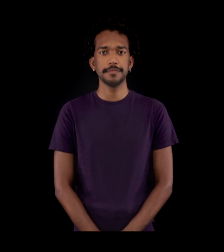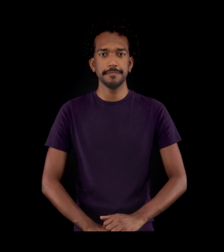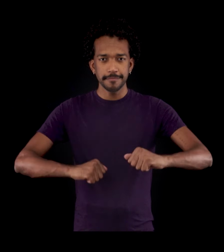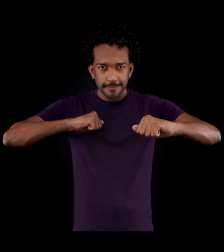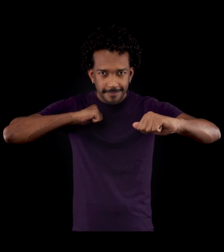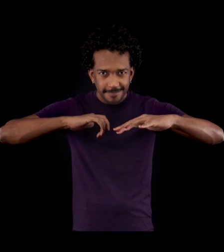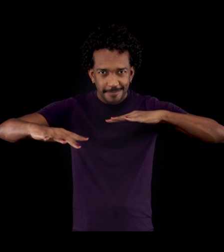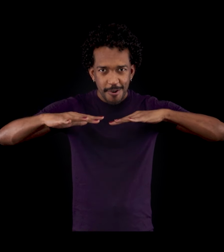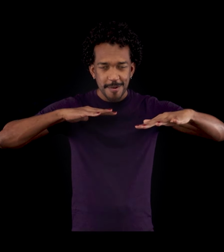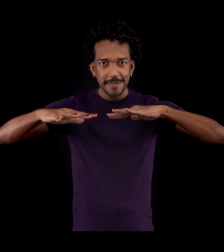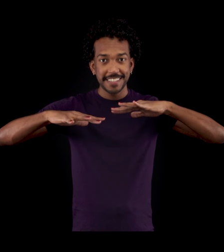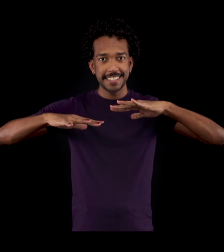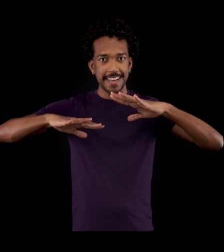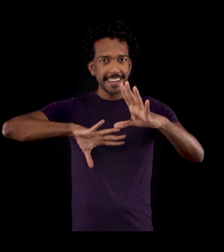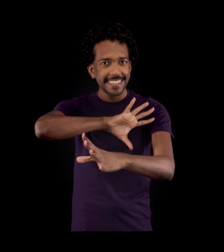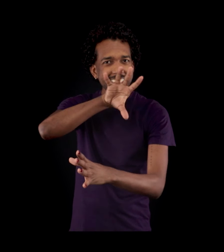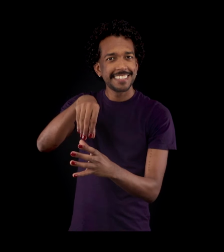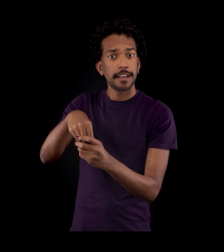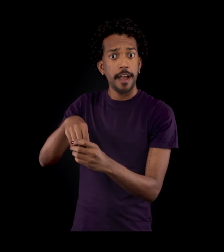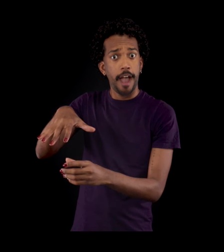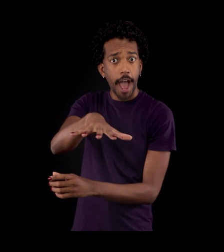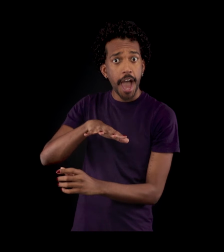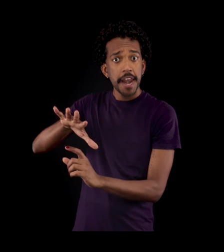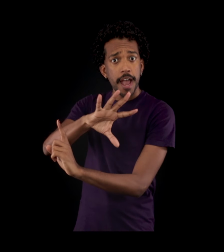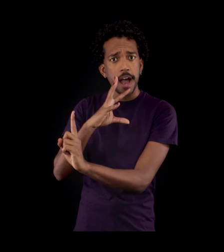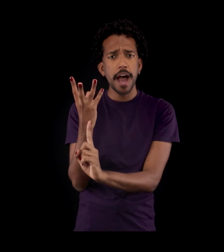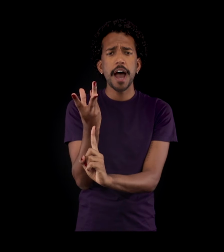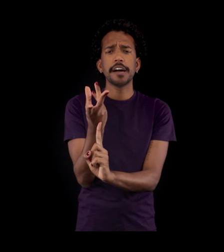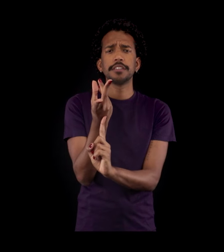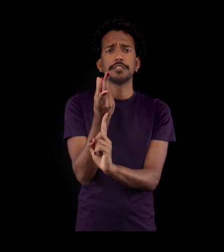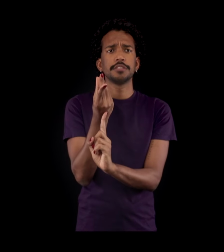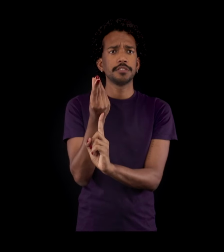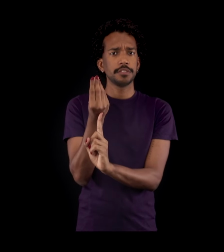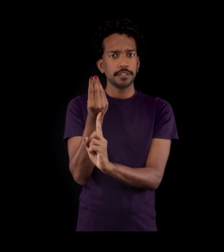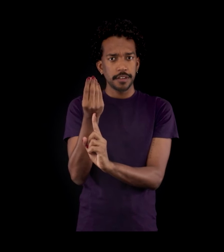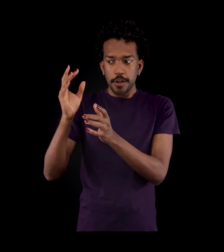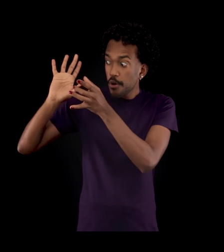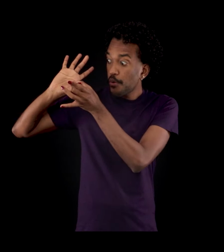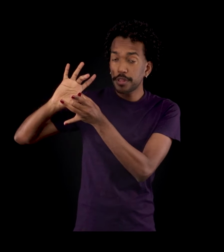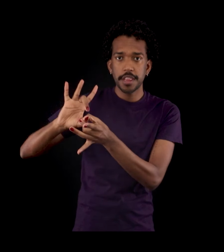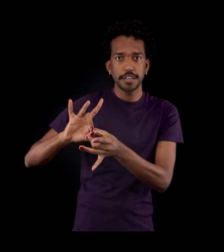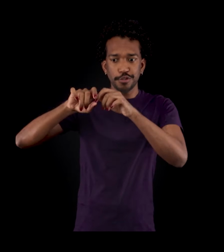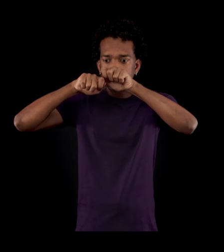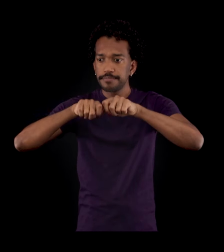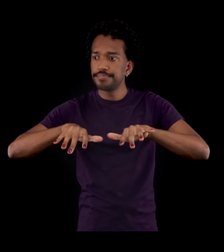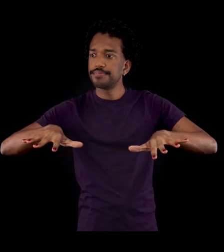Mobilizar nas artes, em seu contexto amplo e plural,